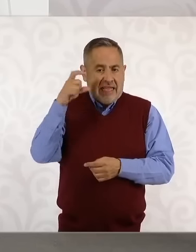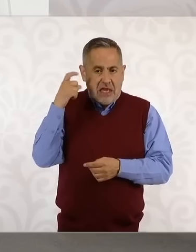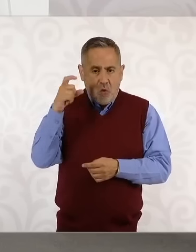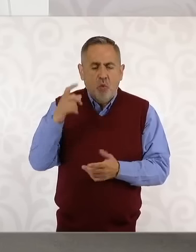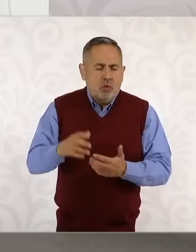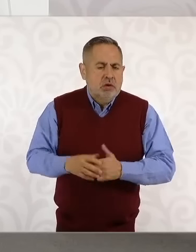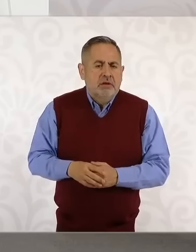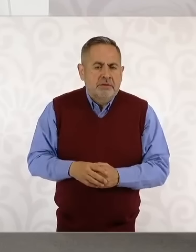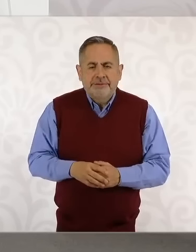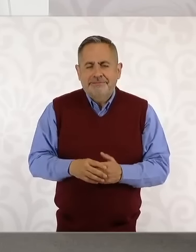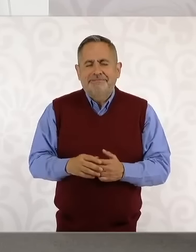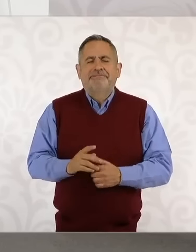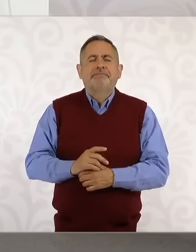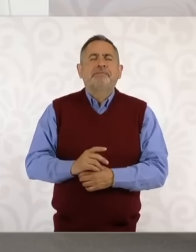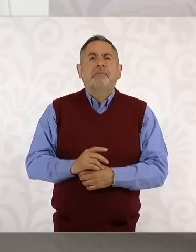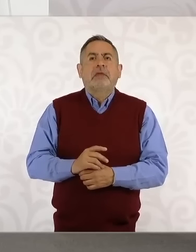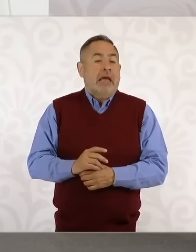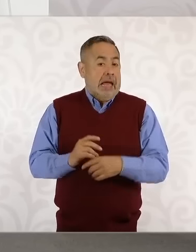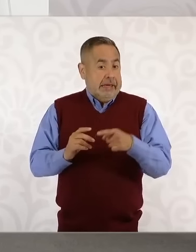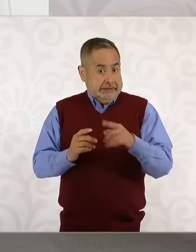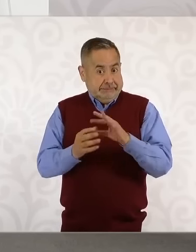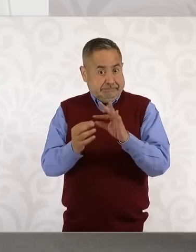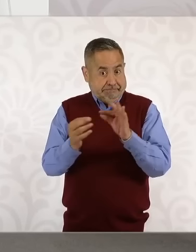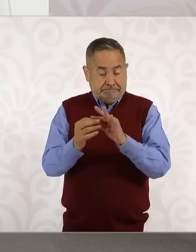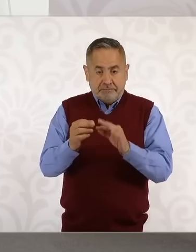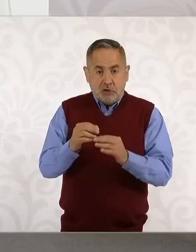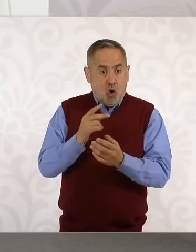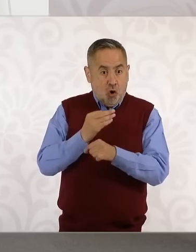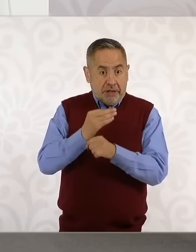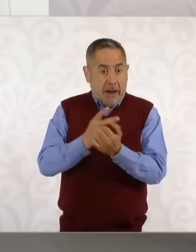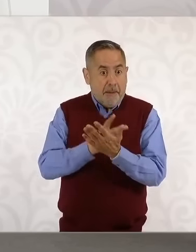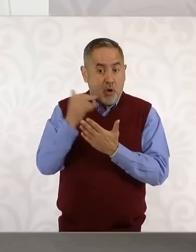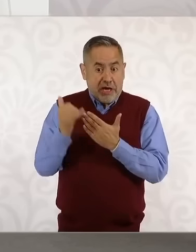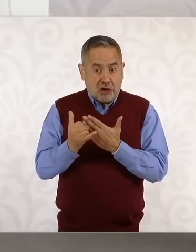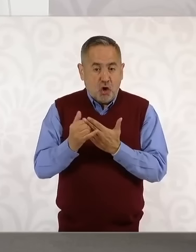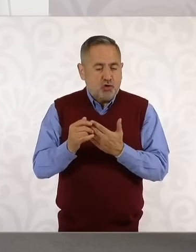quiero resaltar que estos primeros proyectos que hoy se someten a este comité de la Comisión